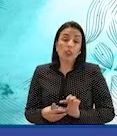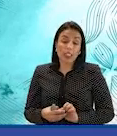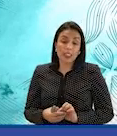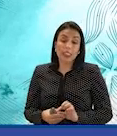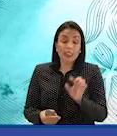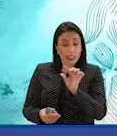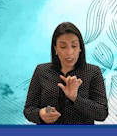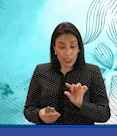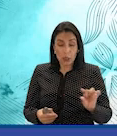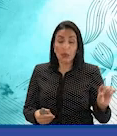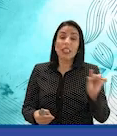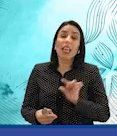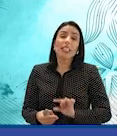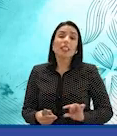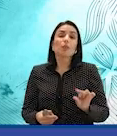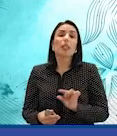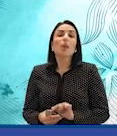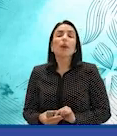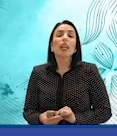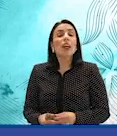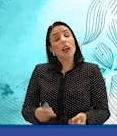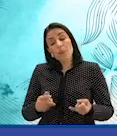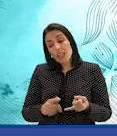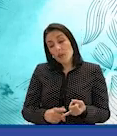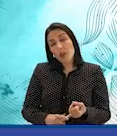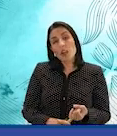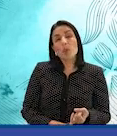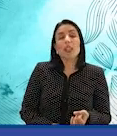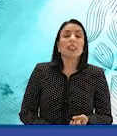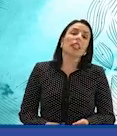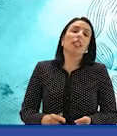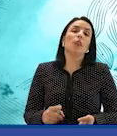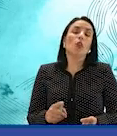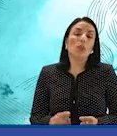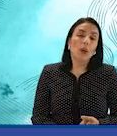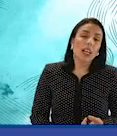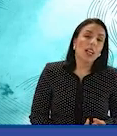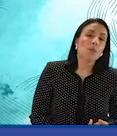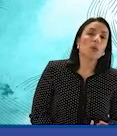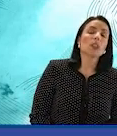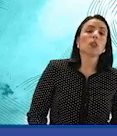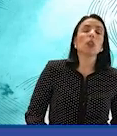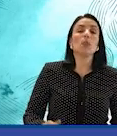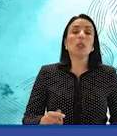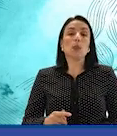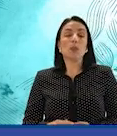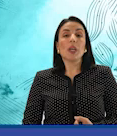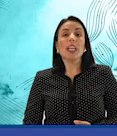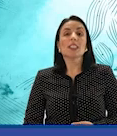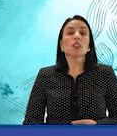independientes, para el Plan Operativo, para la aprobación del presupuesto,